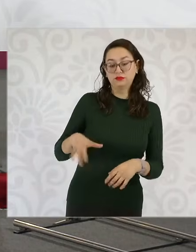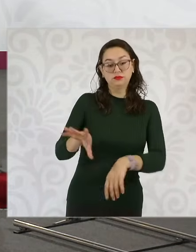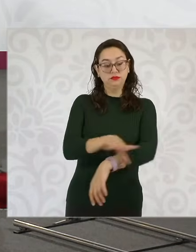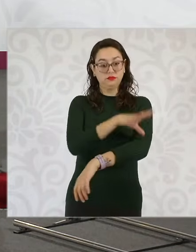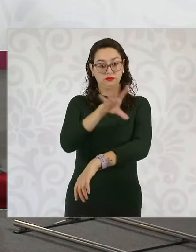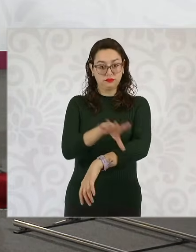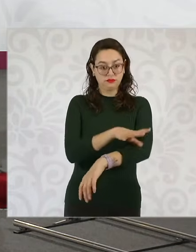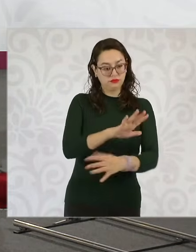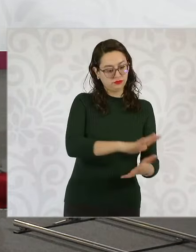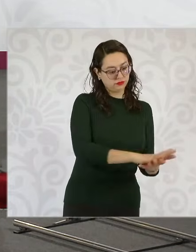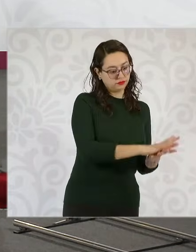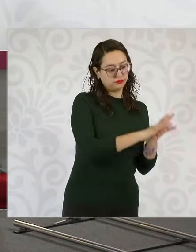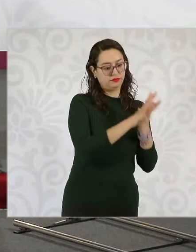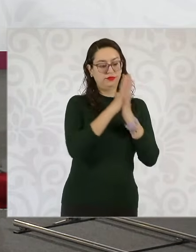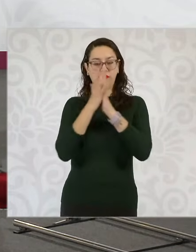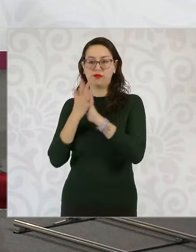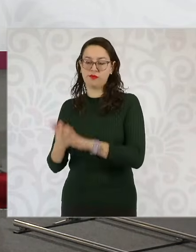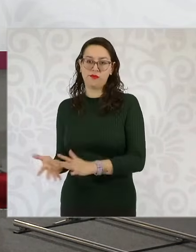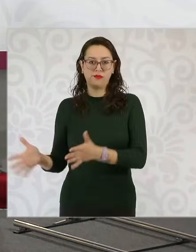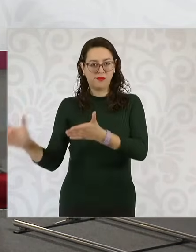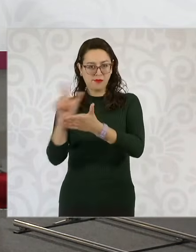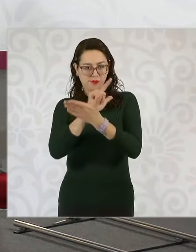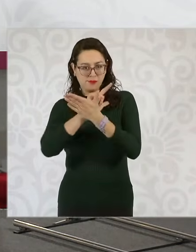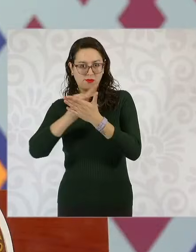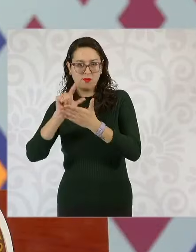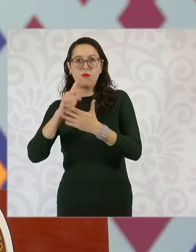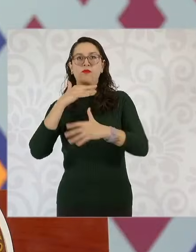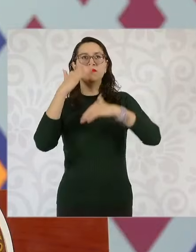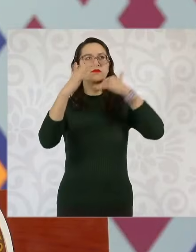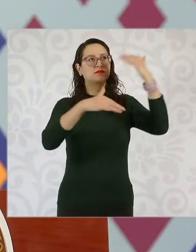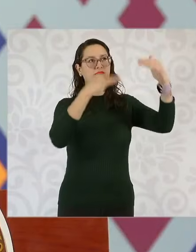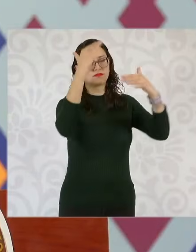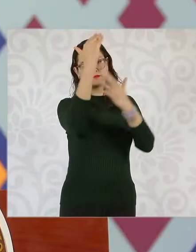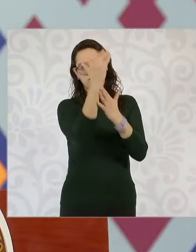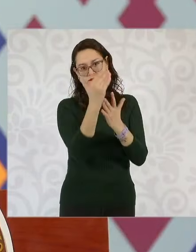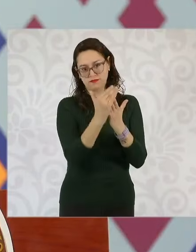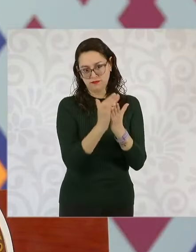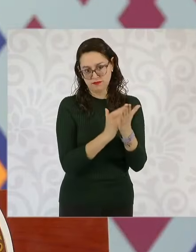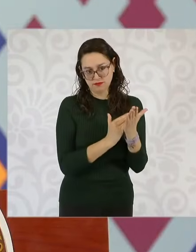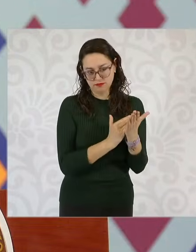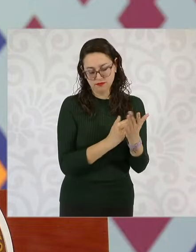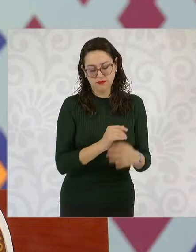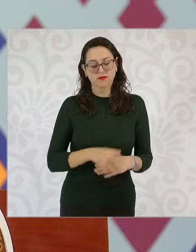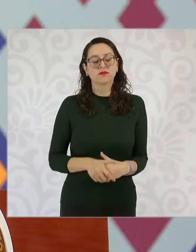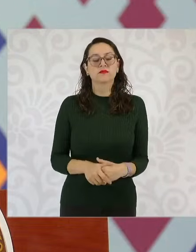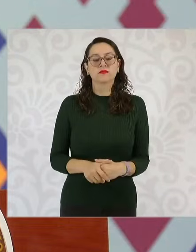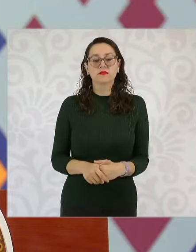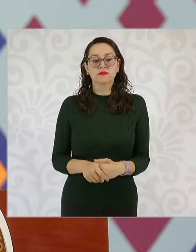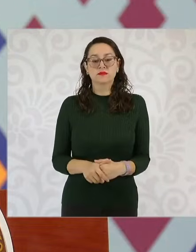proyectos de energía limpia y mitigación de gases de efecto de invernadero nuestras acciones